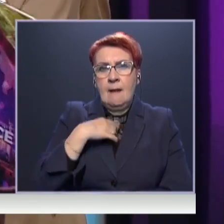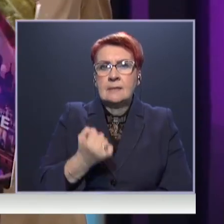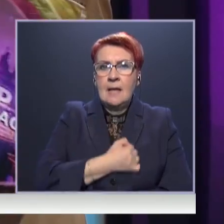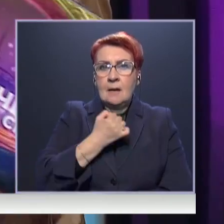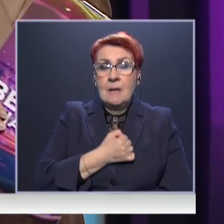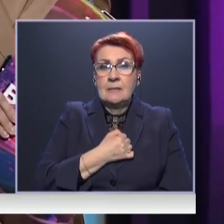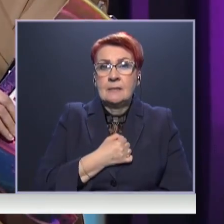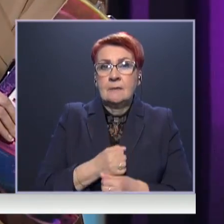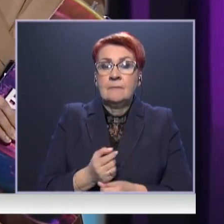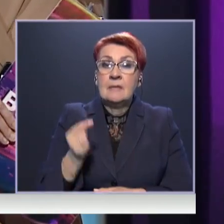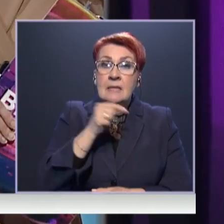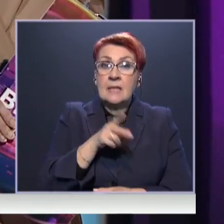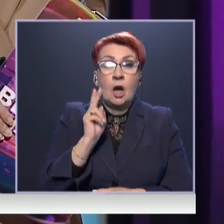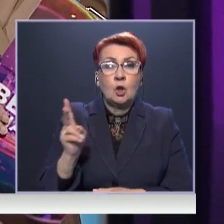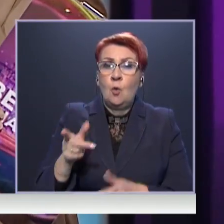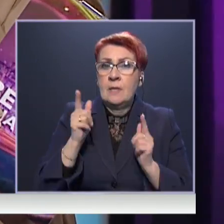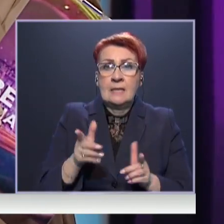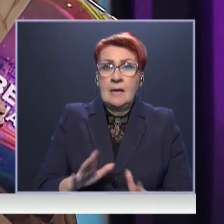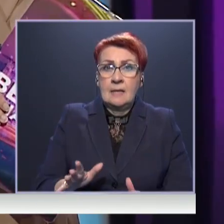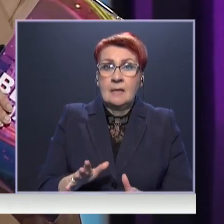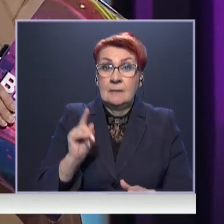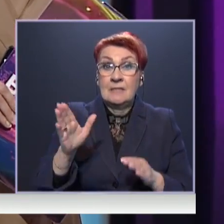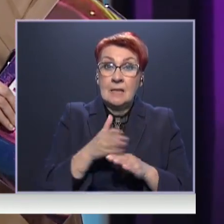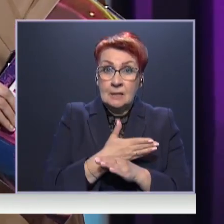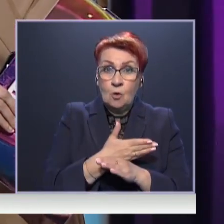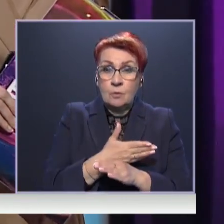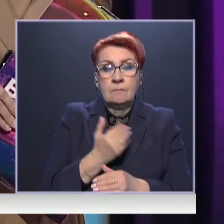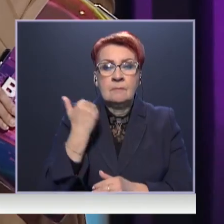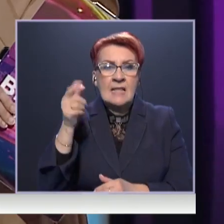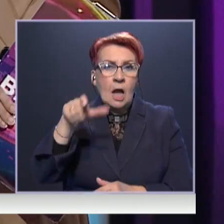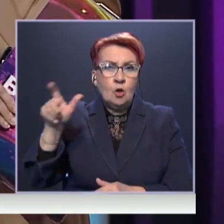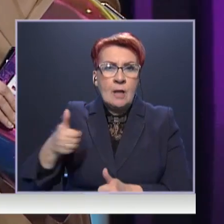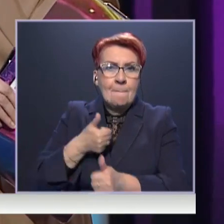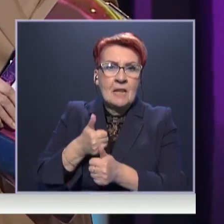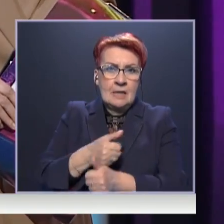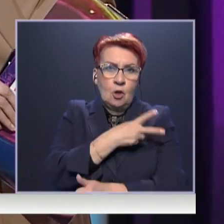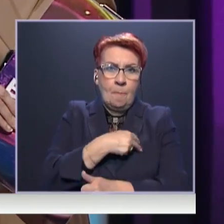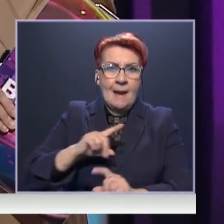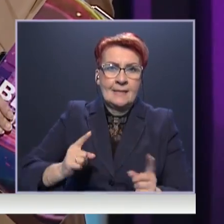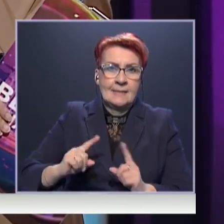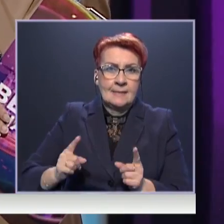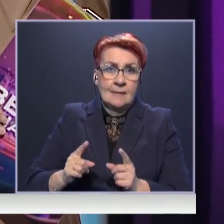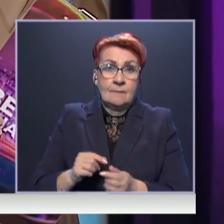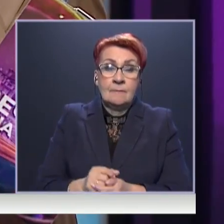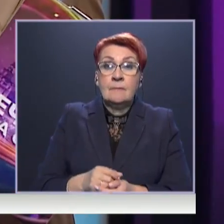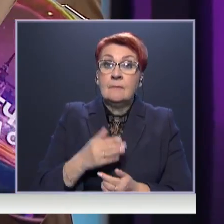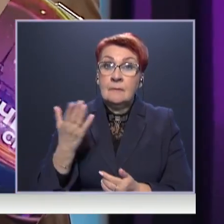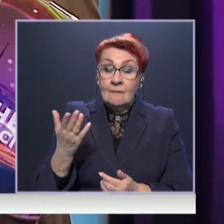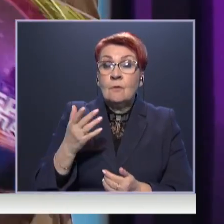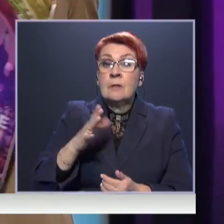Кроме того тех кто не согласен со сносом преследует полиция так неизвестный установил на бывшем пьедестале памятника